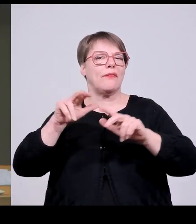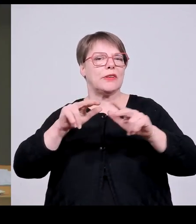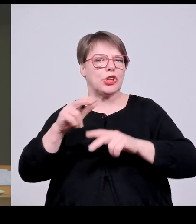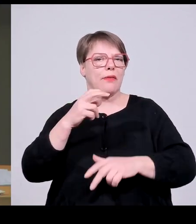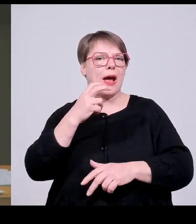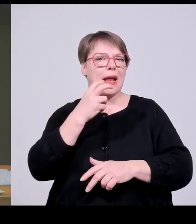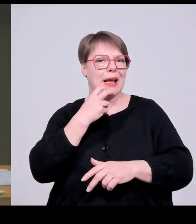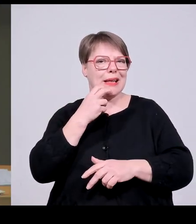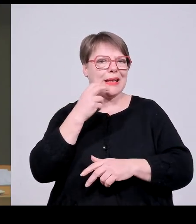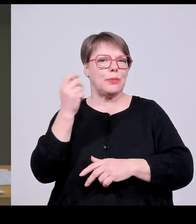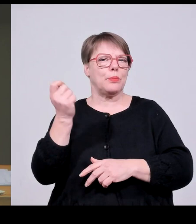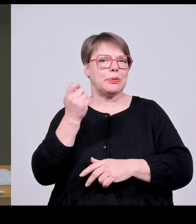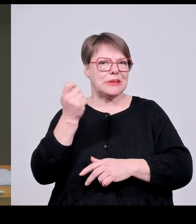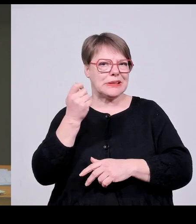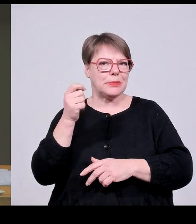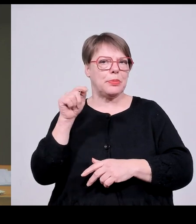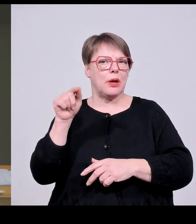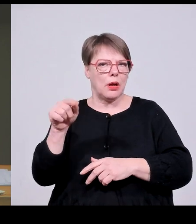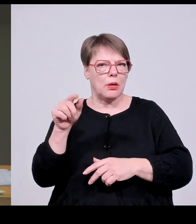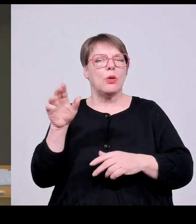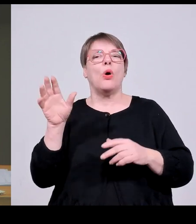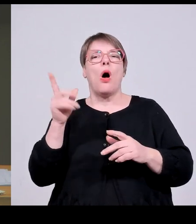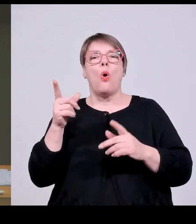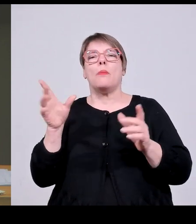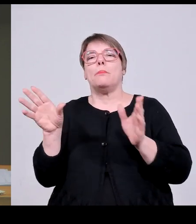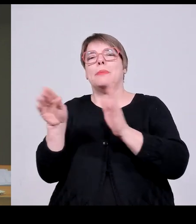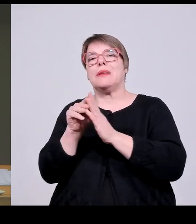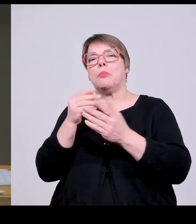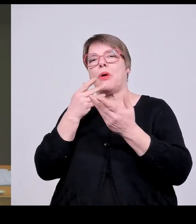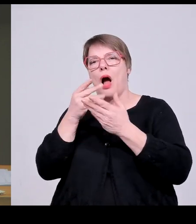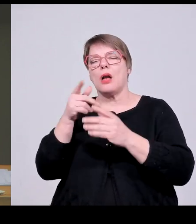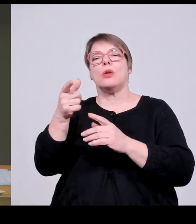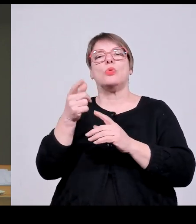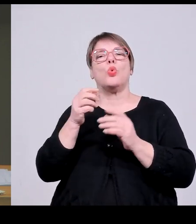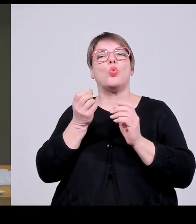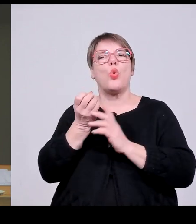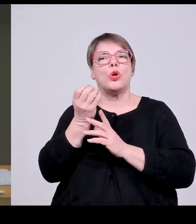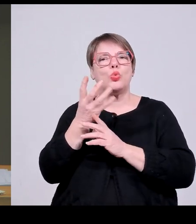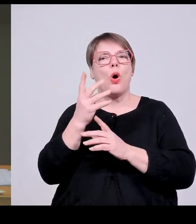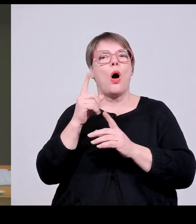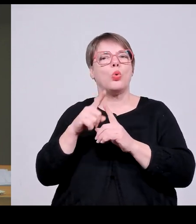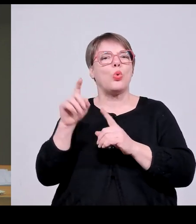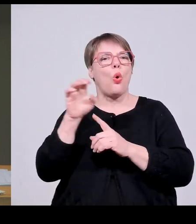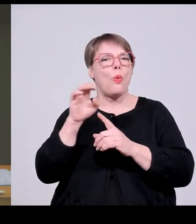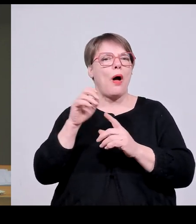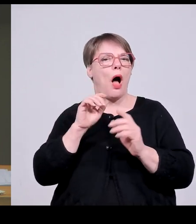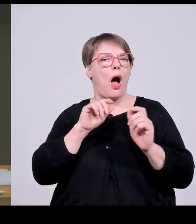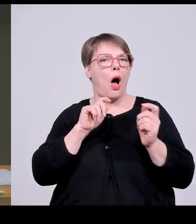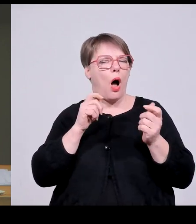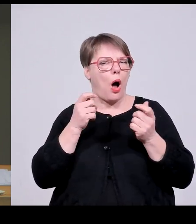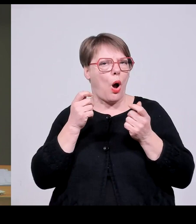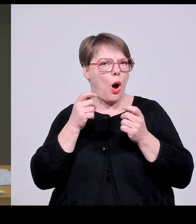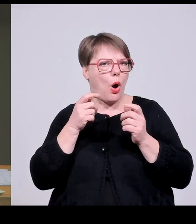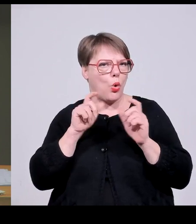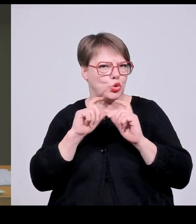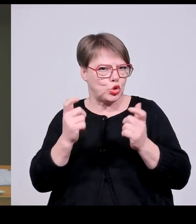38: Wahl eines Mitglieds und eines stellvertretenden Mitglieds der G zehn Kommission des Landes Berlin den Tagesordnungspunkt 6